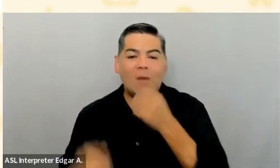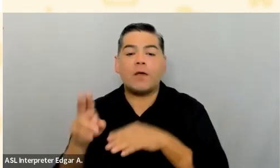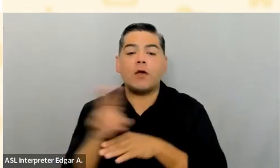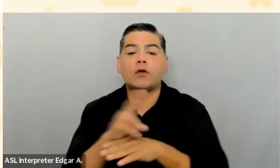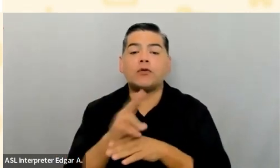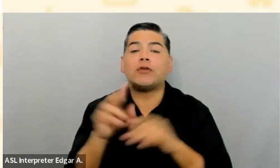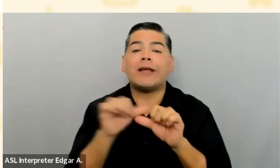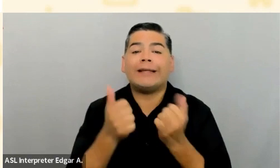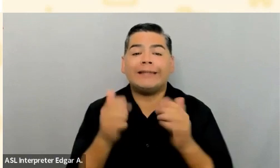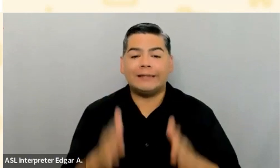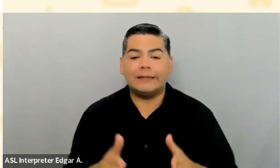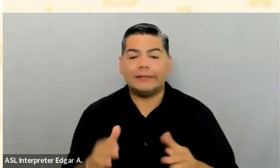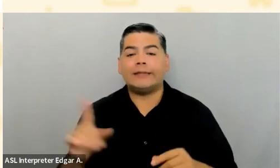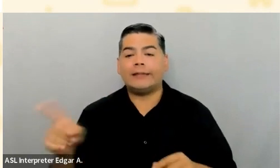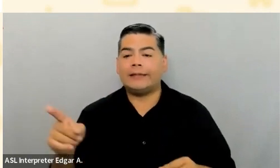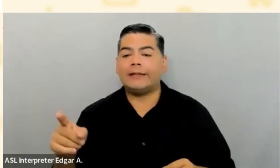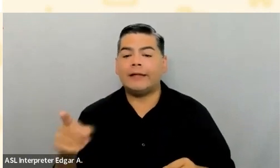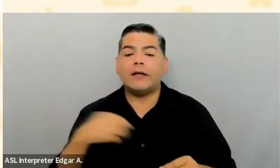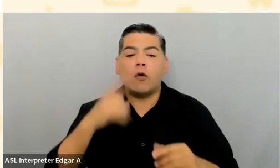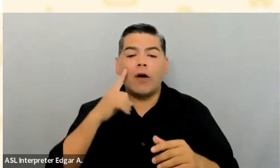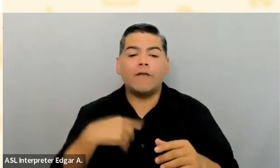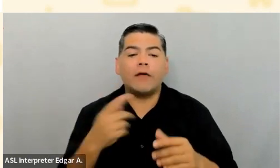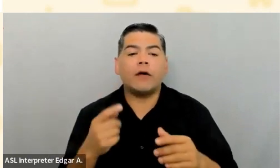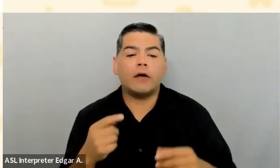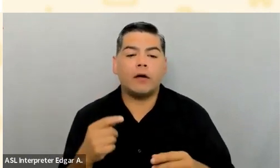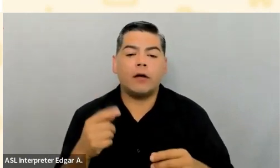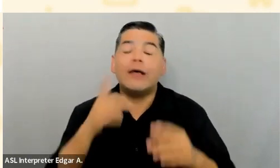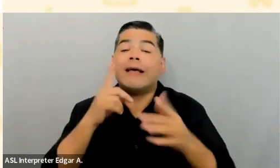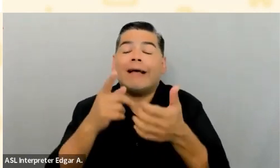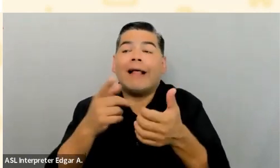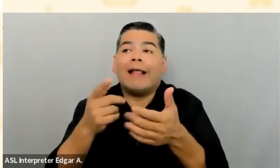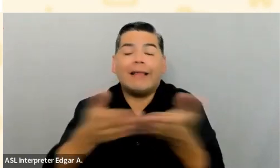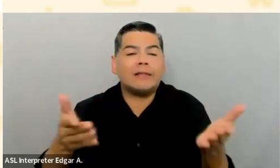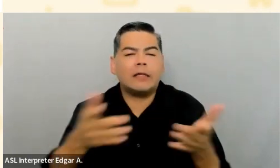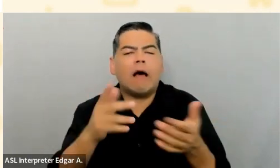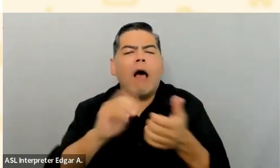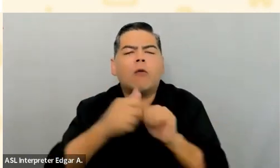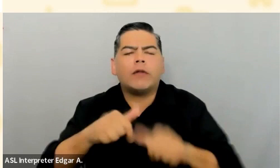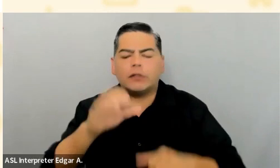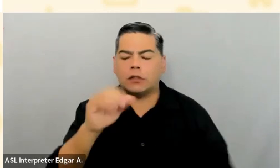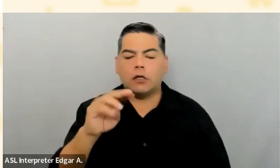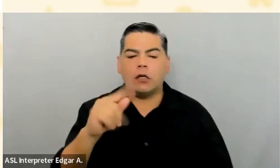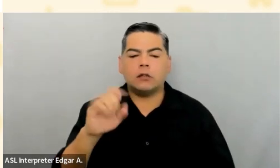se refieren a cosas como los navegadores y lo que muestra el contenido. No vamos a cubrir mucho eso hoy, pero quiero que